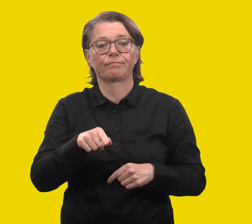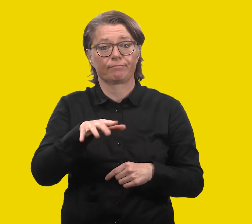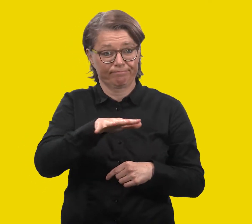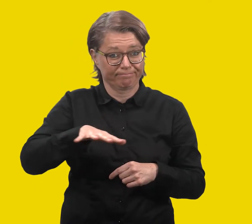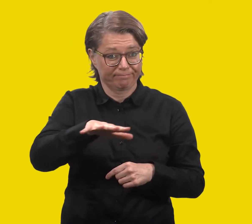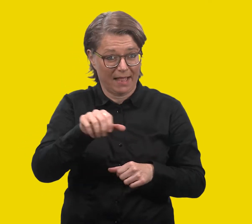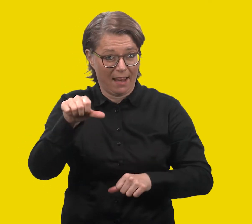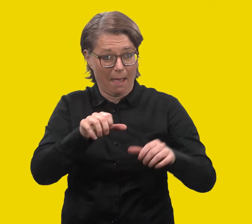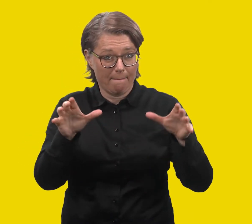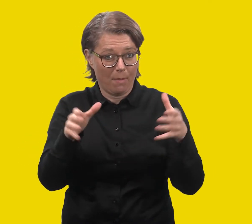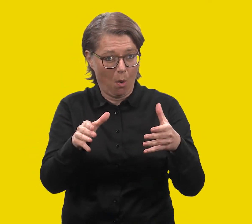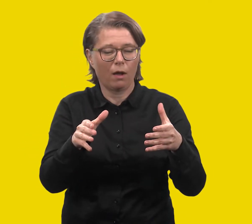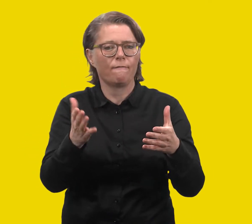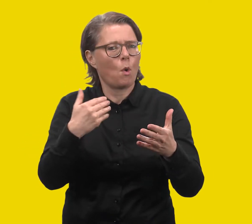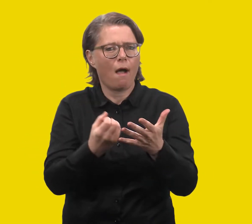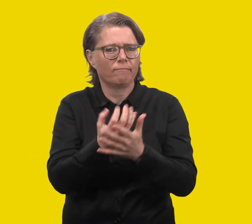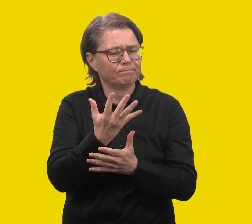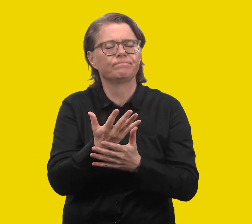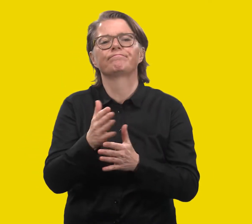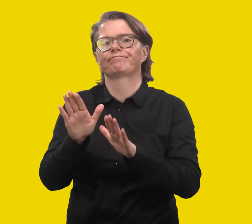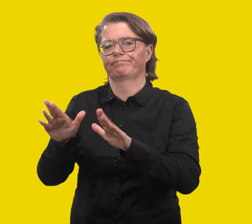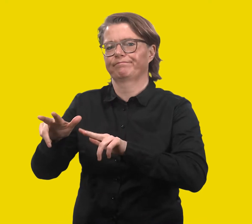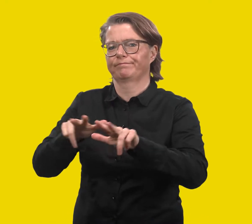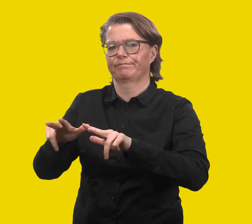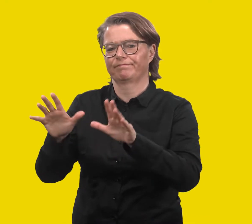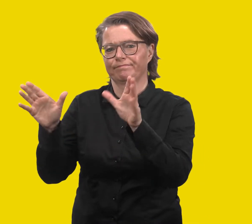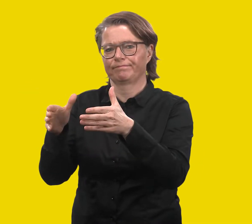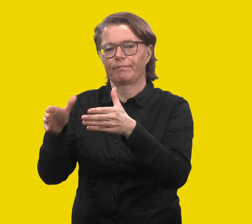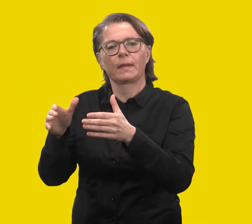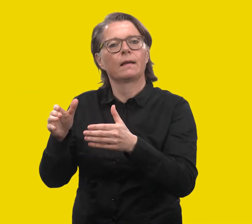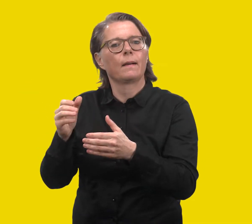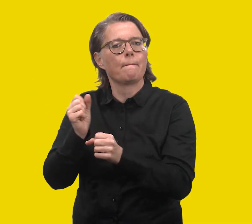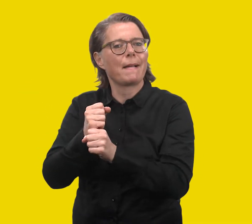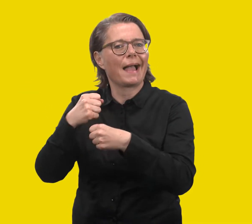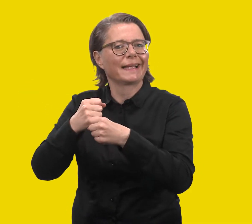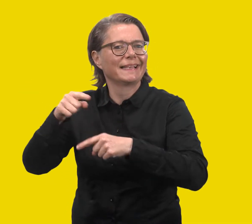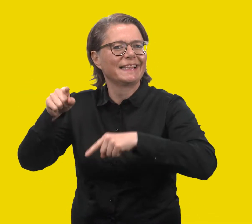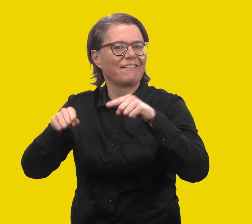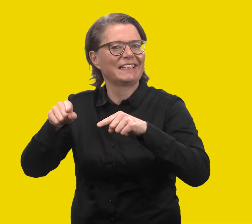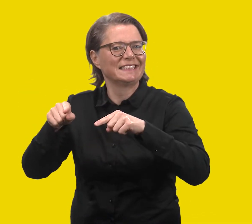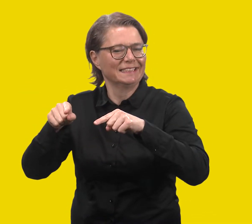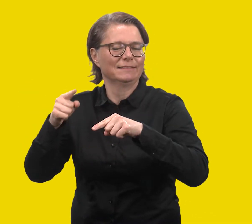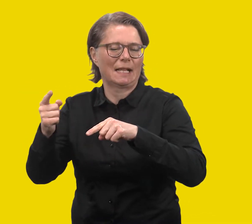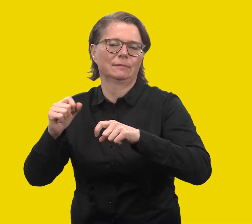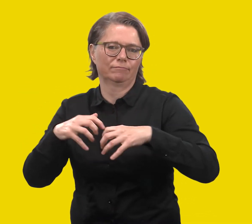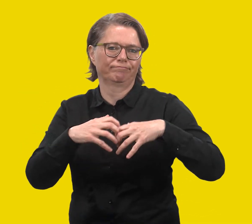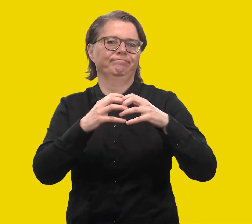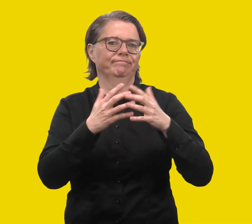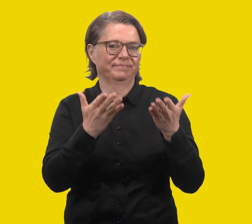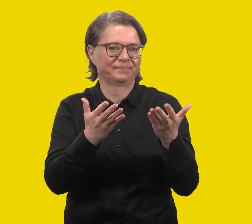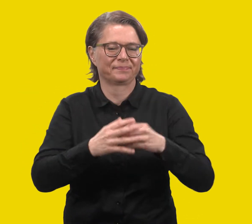Das Labor wurde von Making a Difference organisiert.